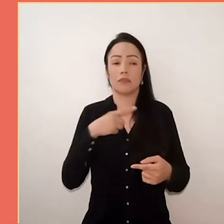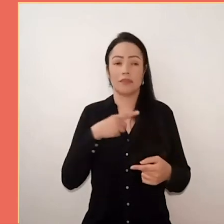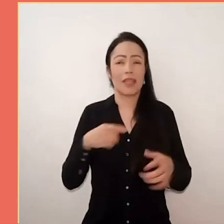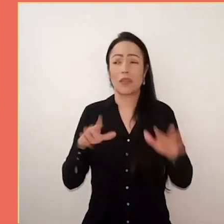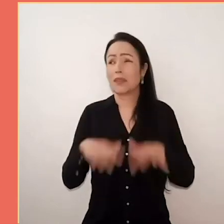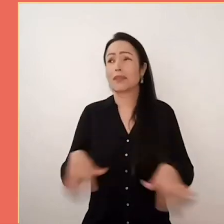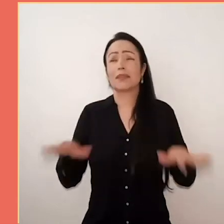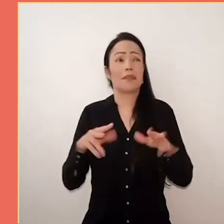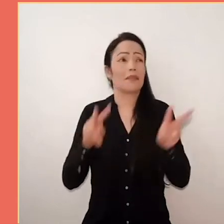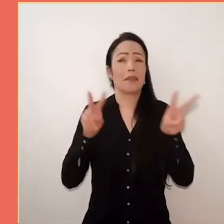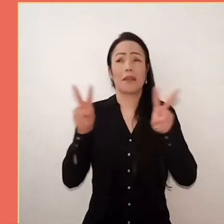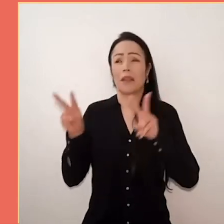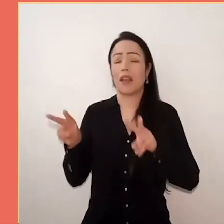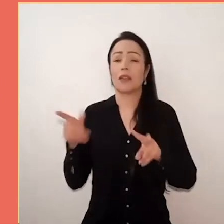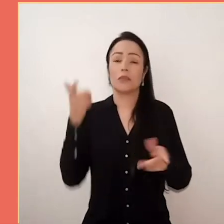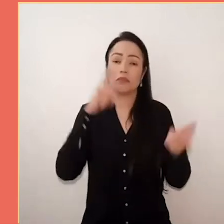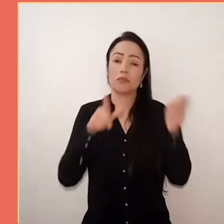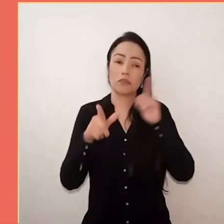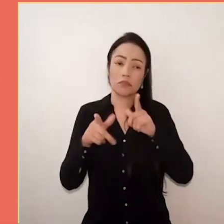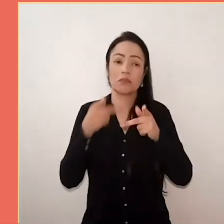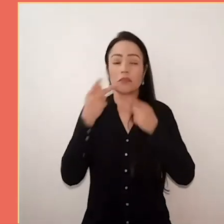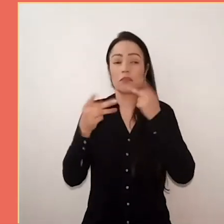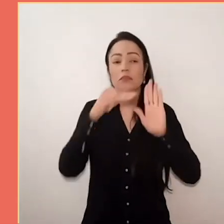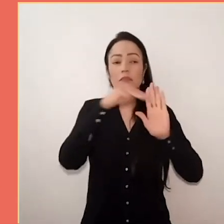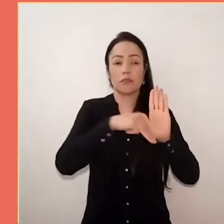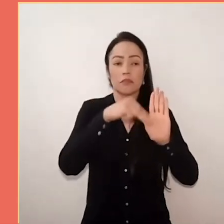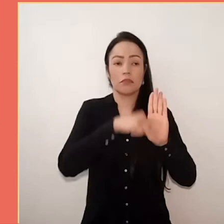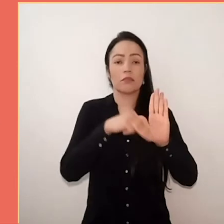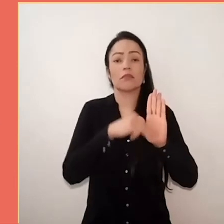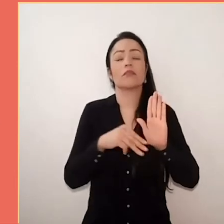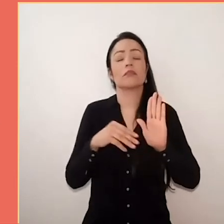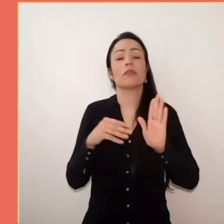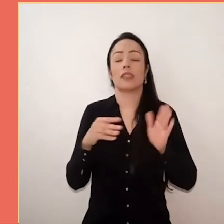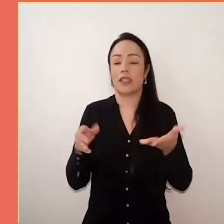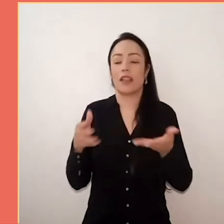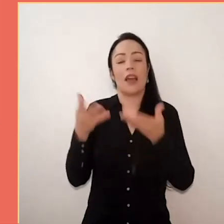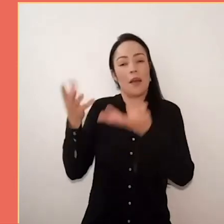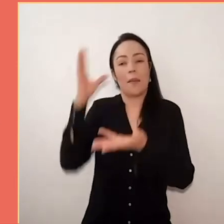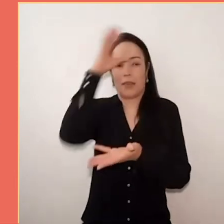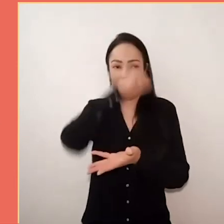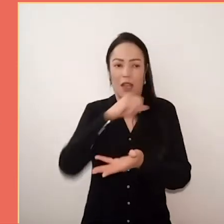a gente consegue falar da metodologia e dos saberes do Paulo Freire, a gente consegue falar e fazer.